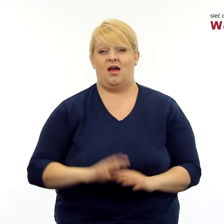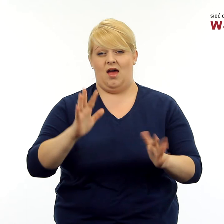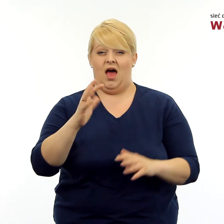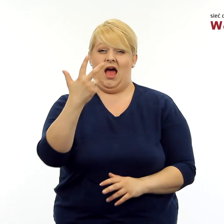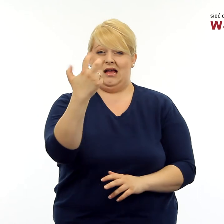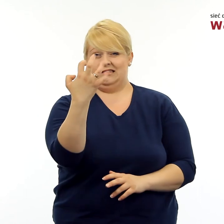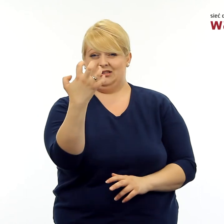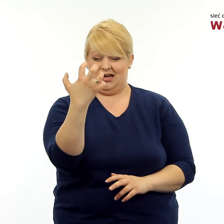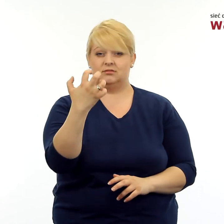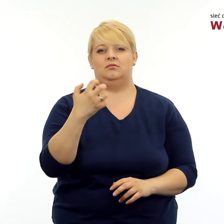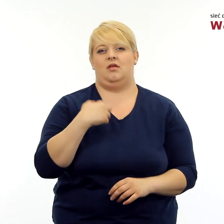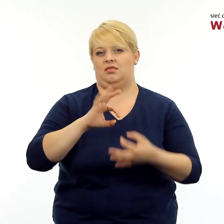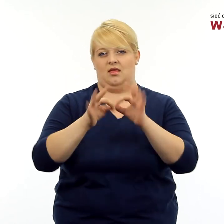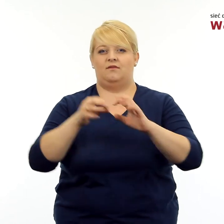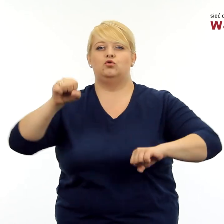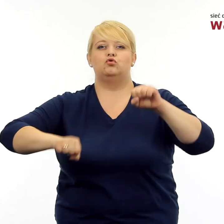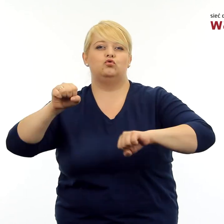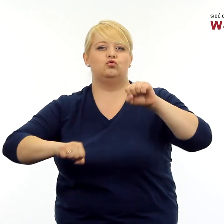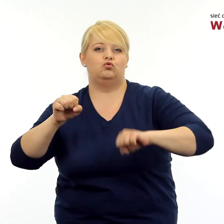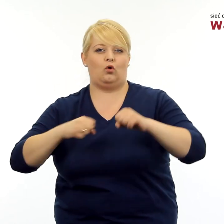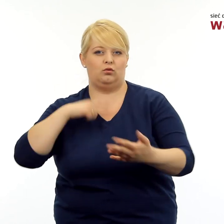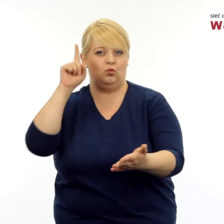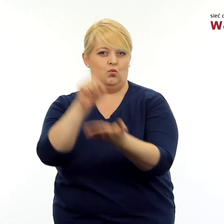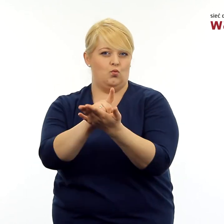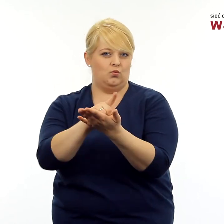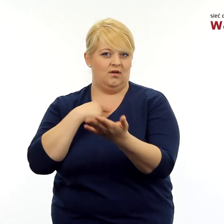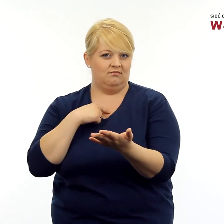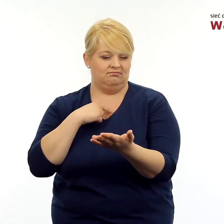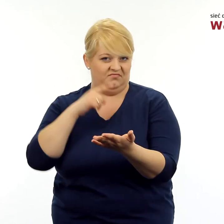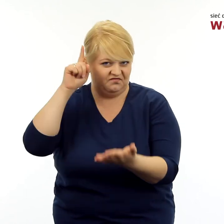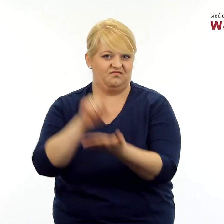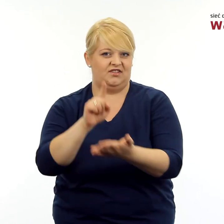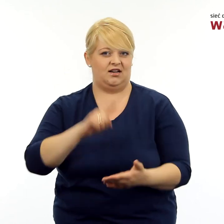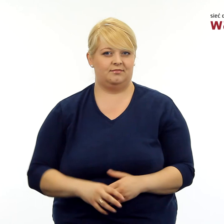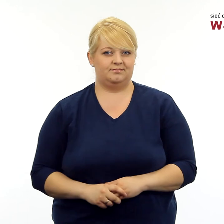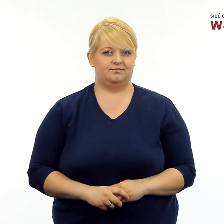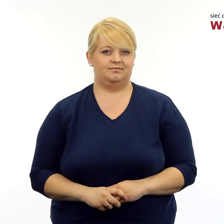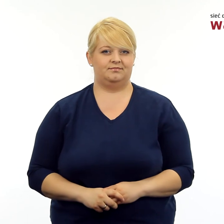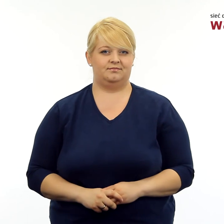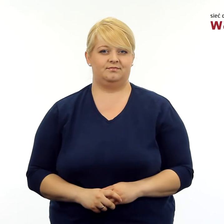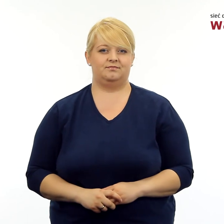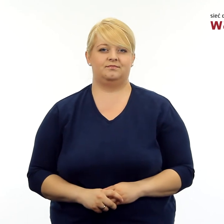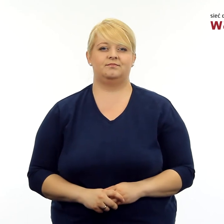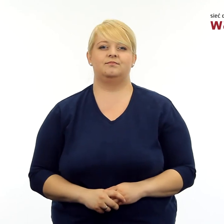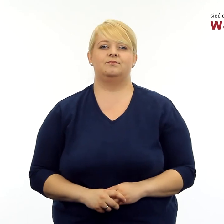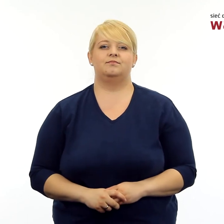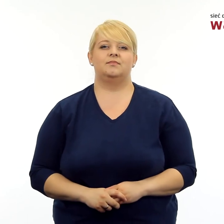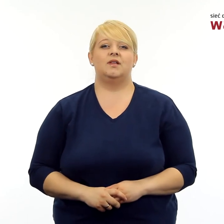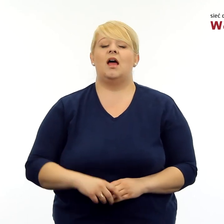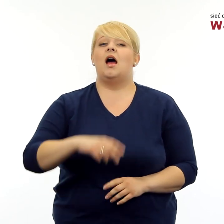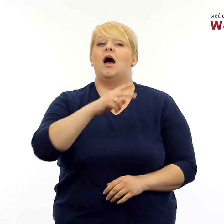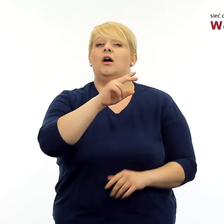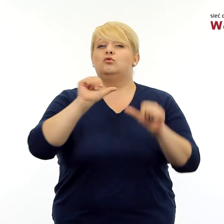w kilkuset uczestniczyliśmy na etapie postępowania sądowego (znaczną część wygrywając).